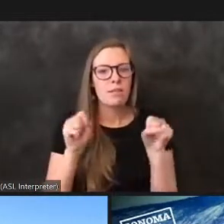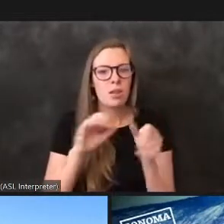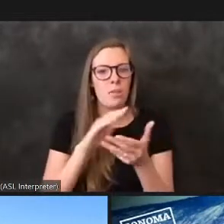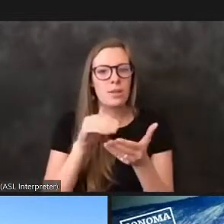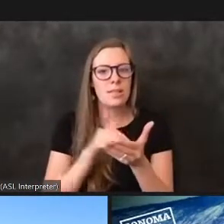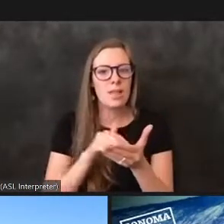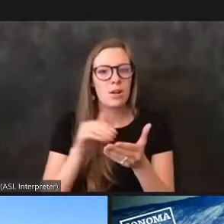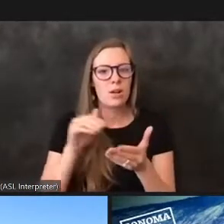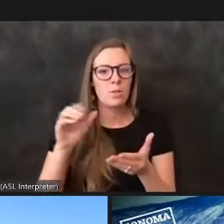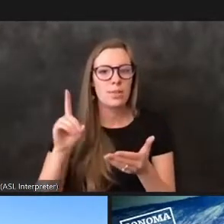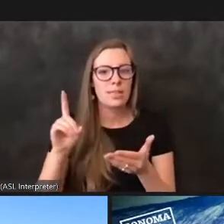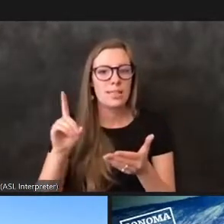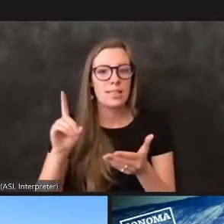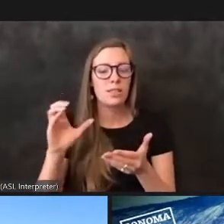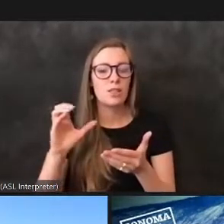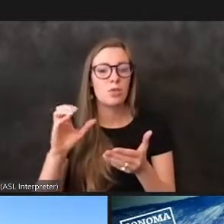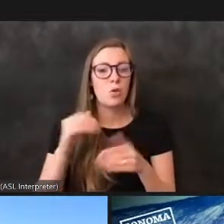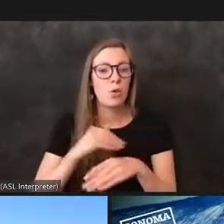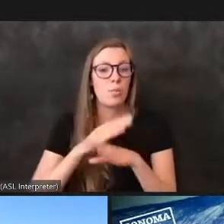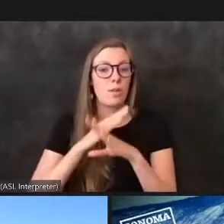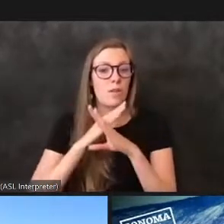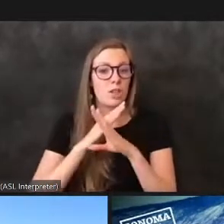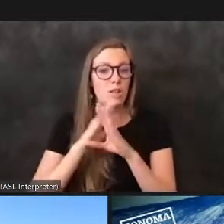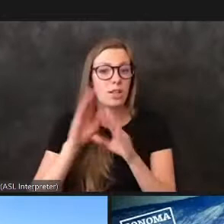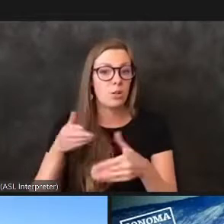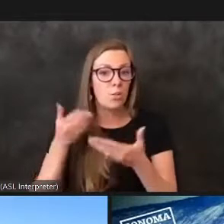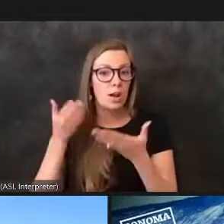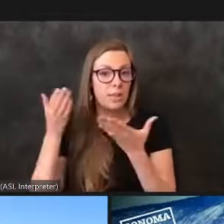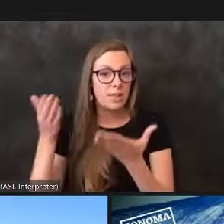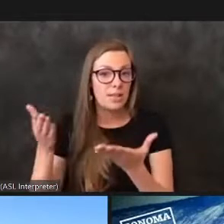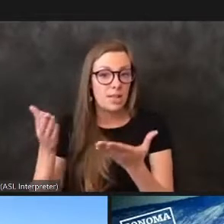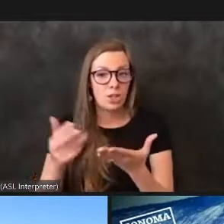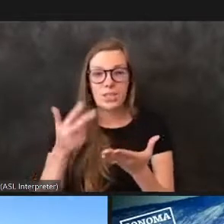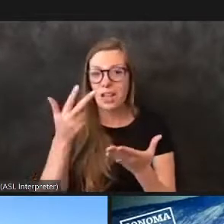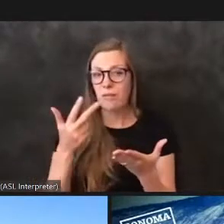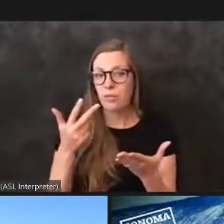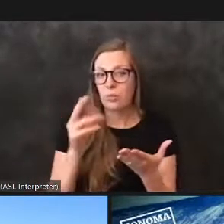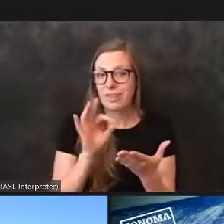de centro si las recomendaciones recomendaciones de tres pies